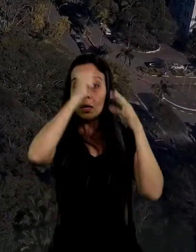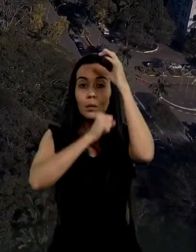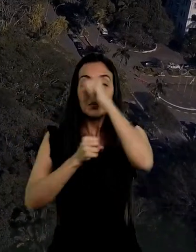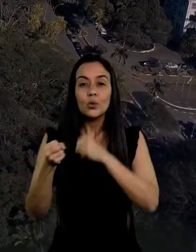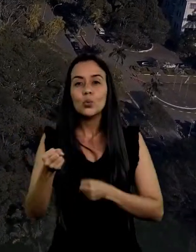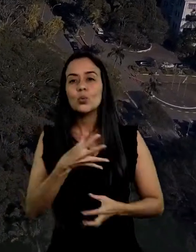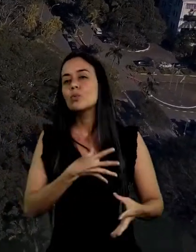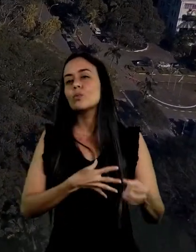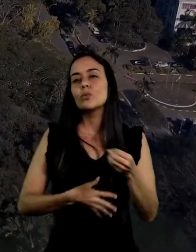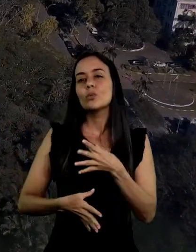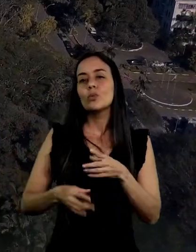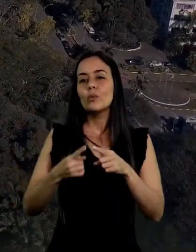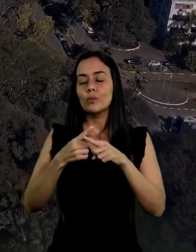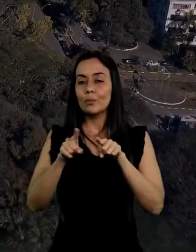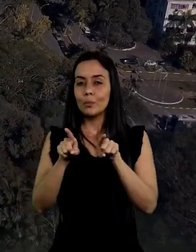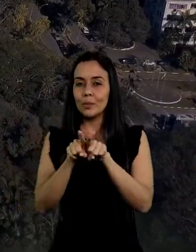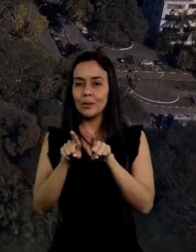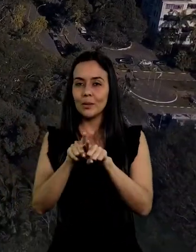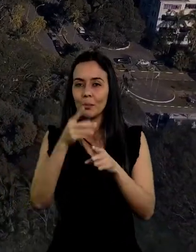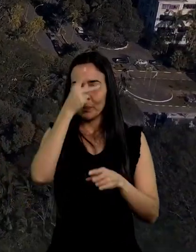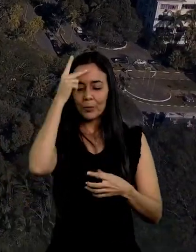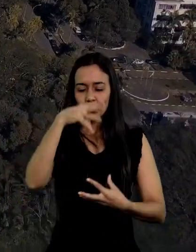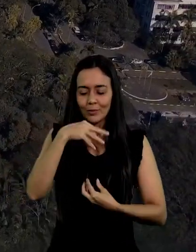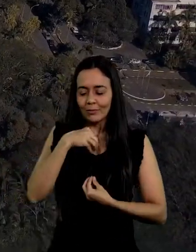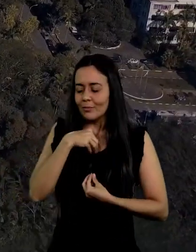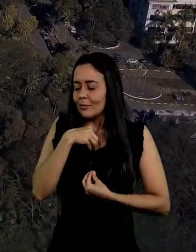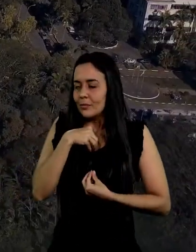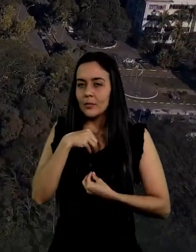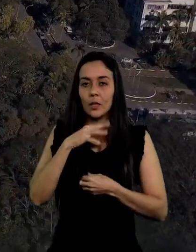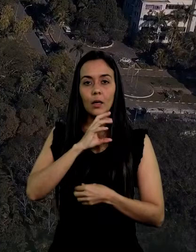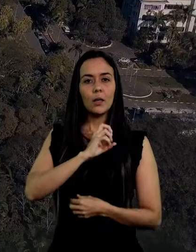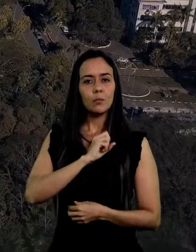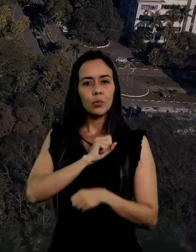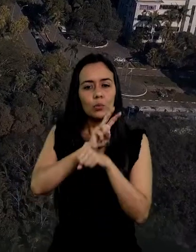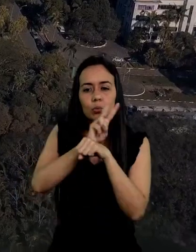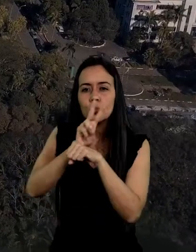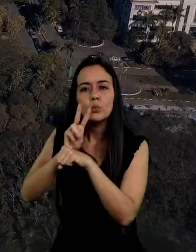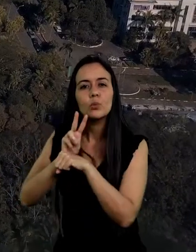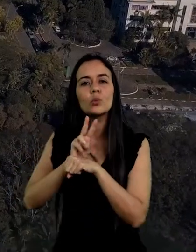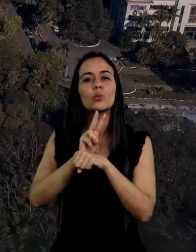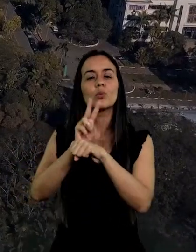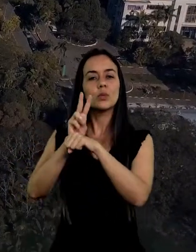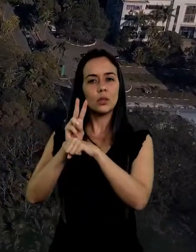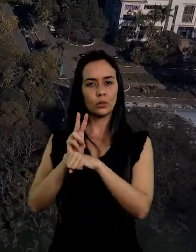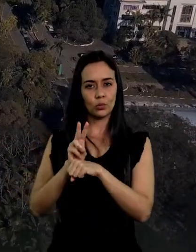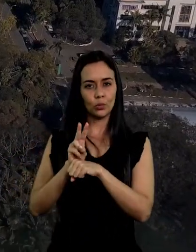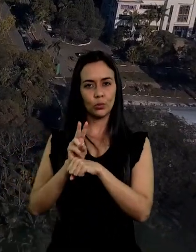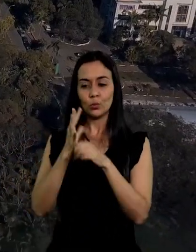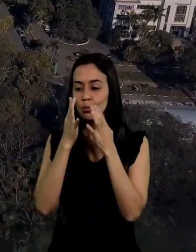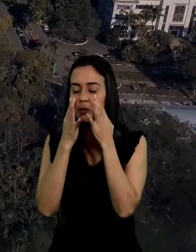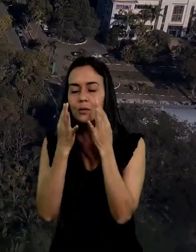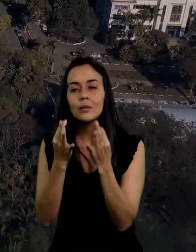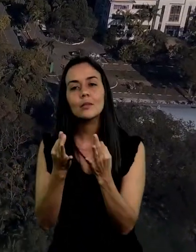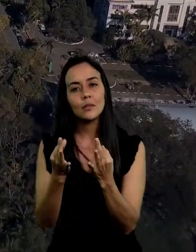É bom que esse espírito amoroso, cuidadoso, generoso, que seja eterno enquanto dure, porque ele vai nos ajudar,